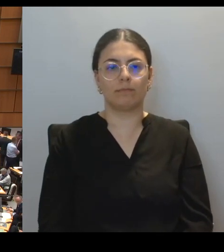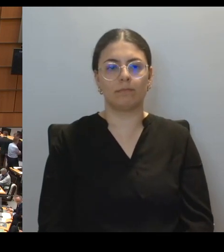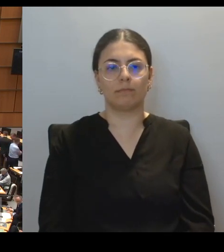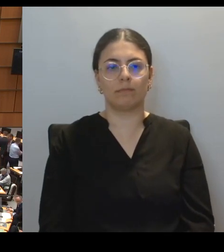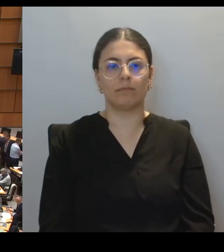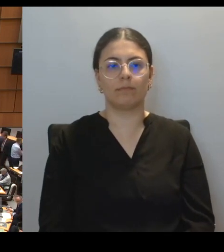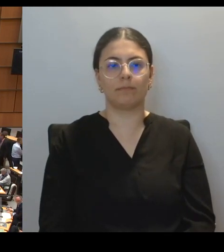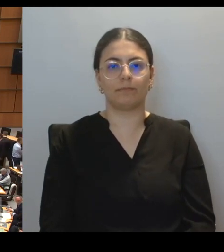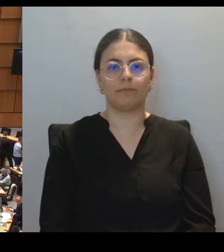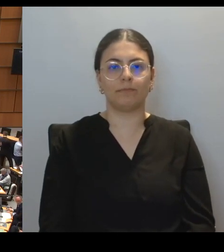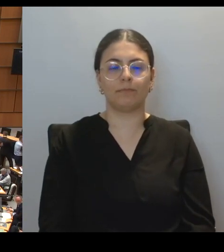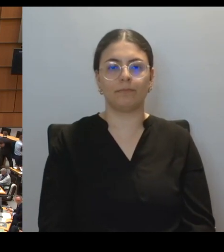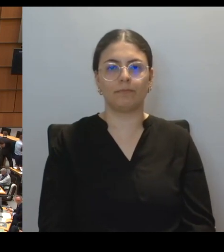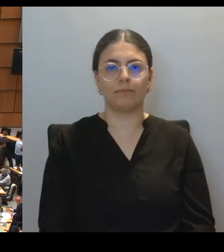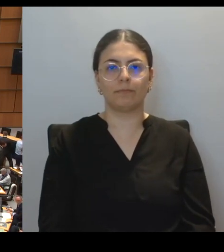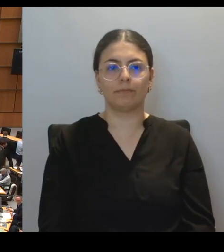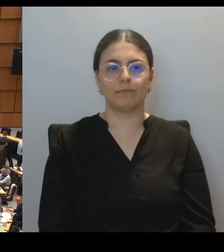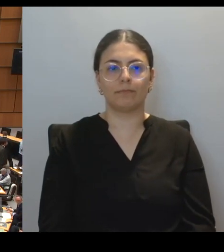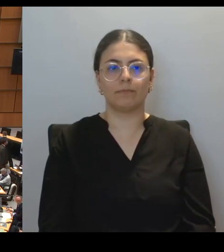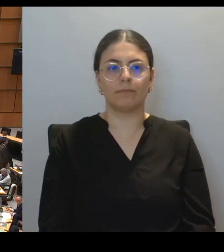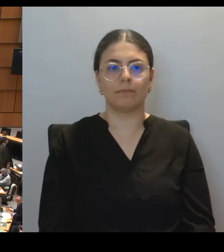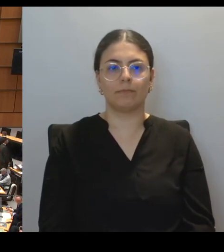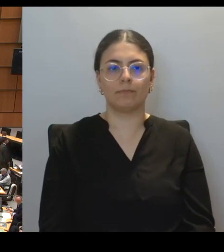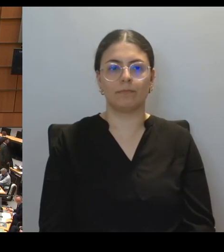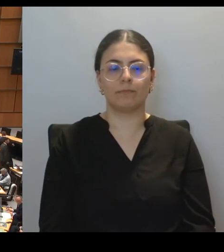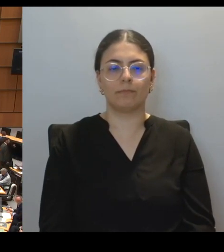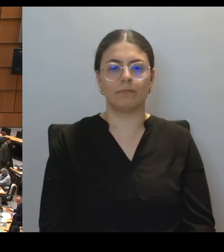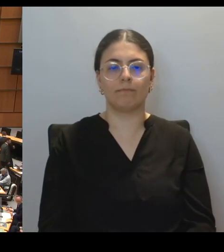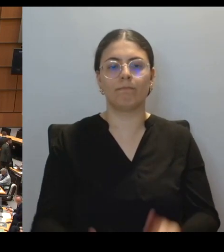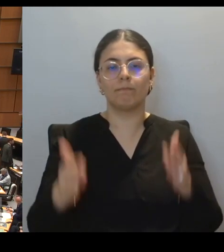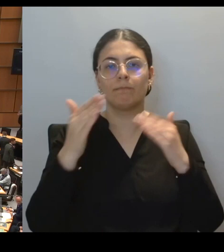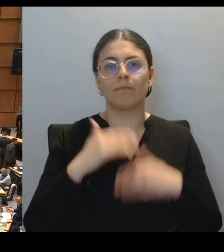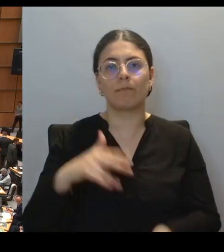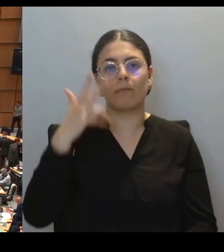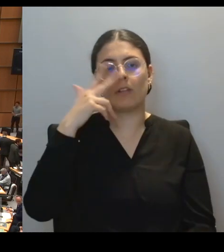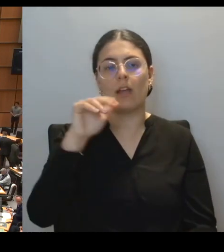Herr Alexander Freyer. Winterwerb. Herr Danny Freymark